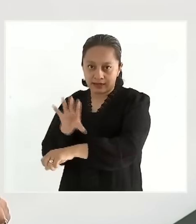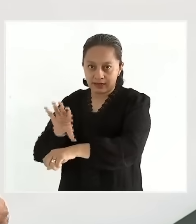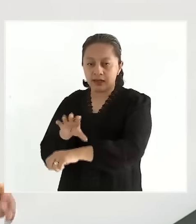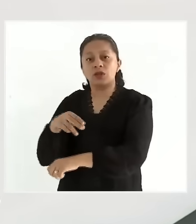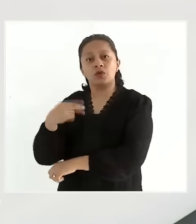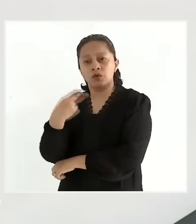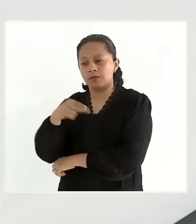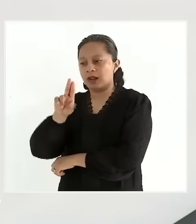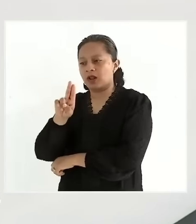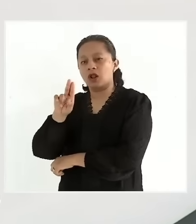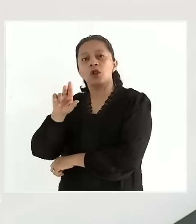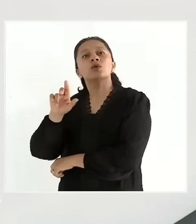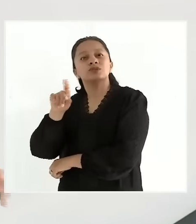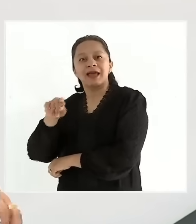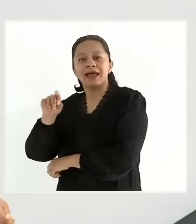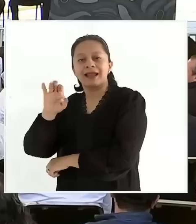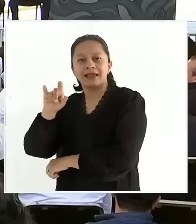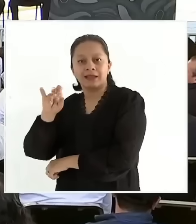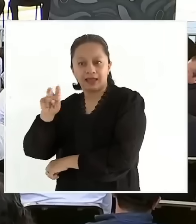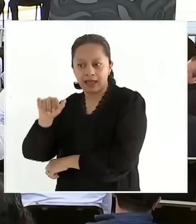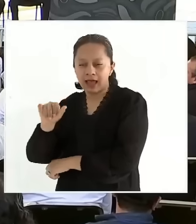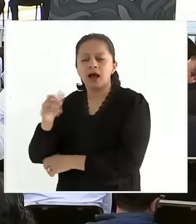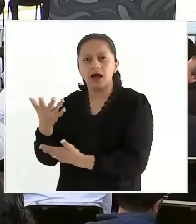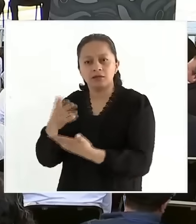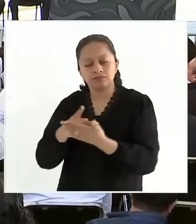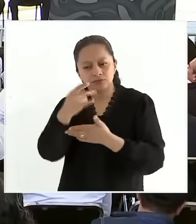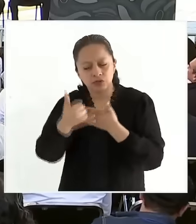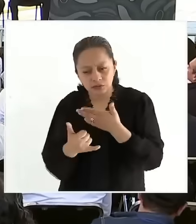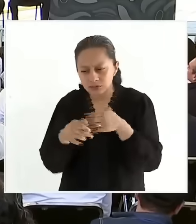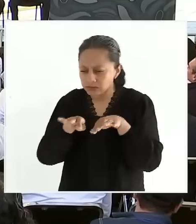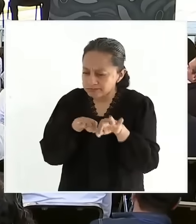trabajamos en la continuidad y culminación de los proyectos de corto plazo que iniciaron